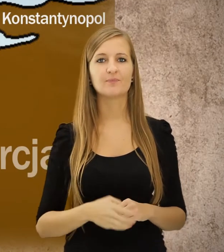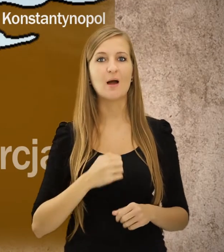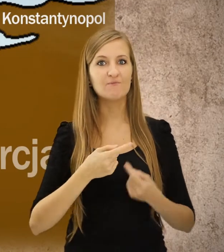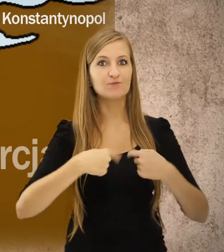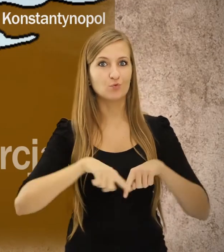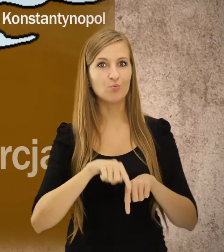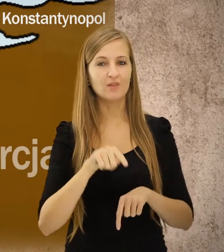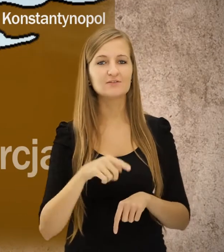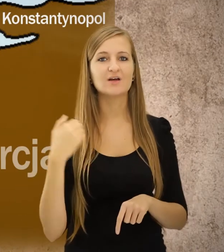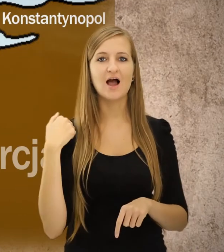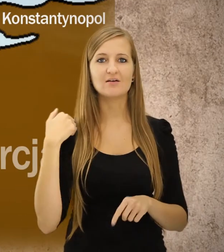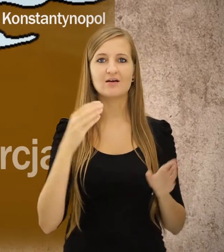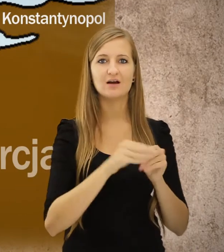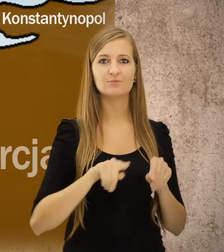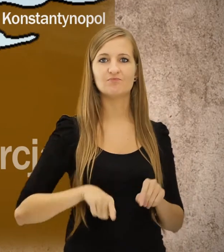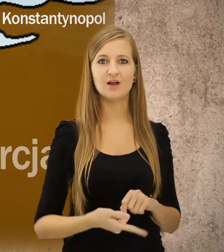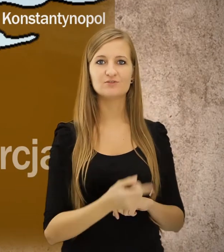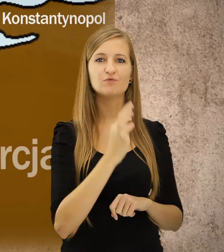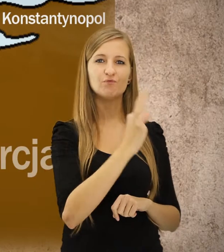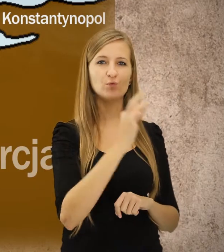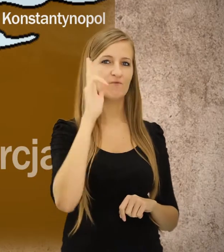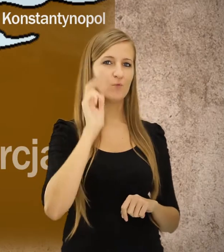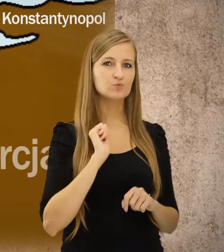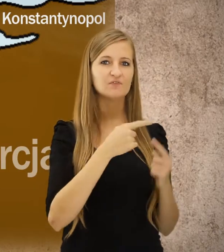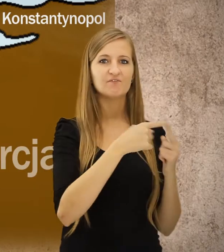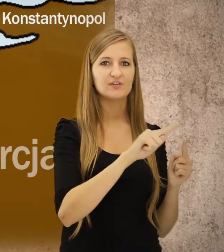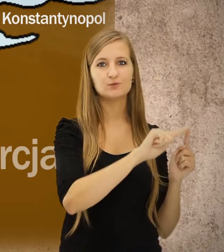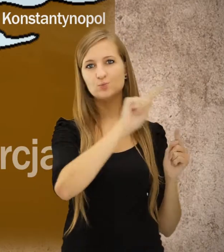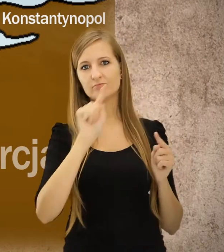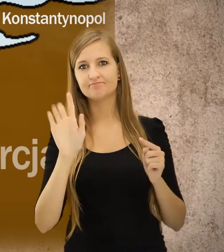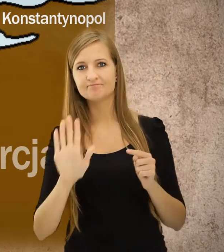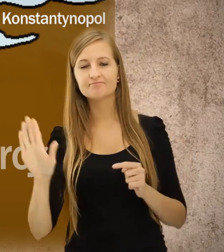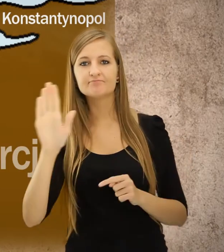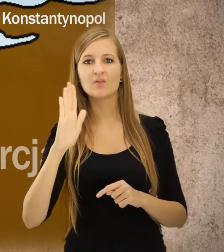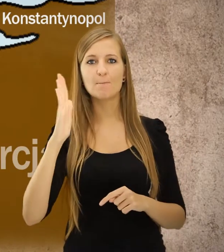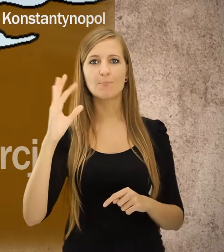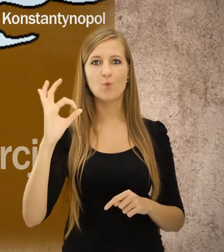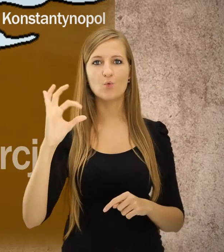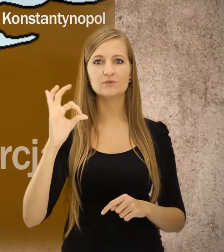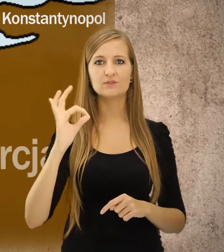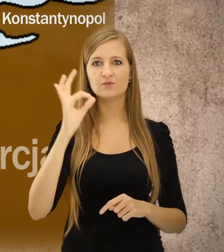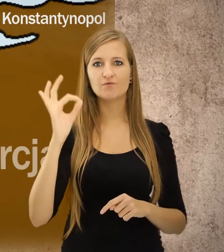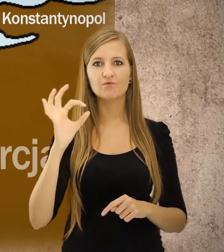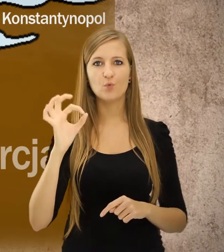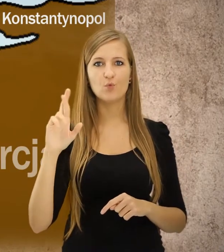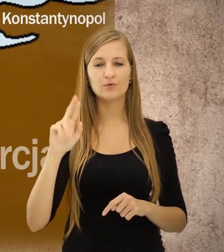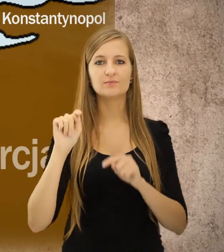Żeby to zrobić Wielka Brytania i Francja wysłały flotę do cieśniny Bosfor,